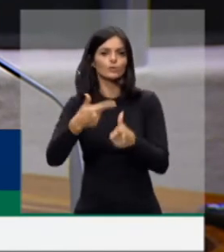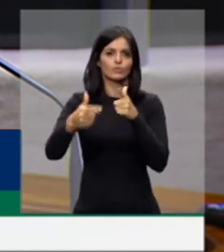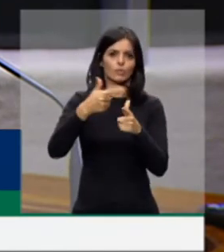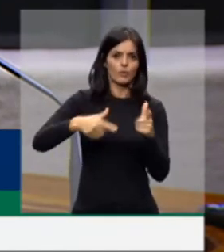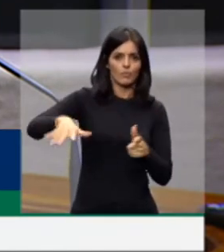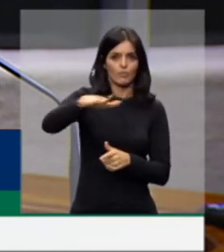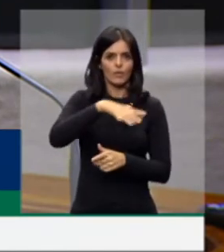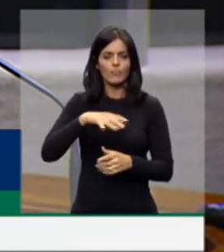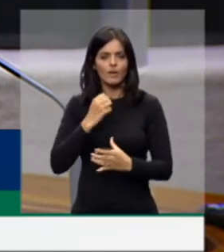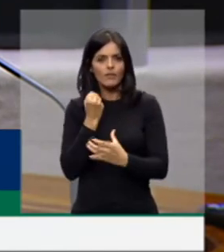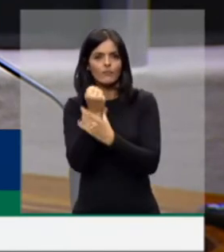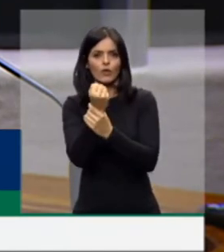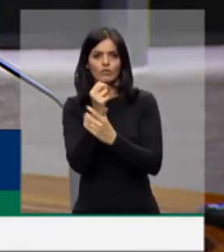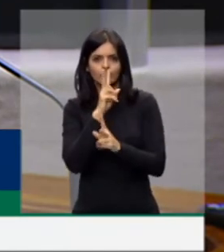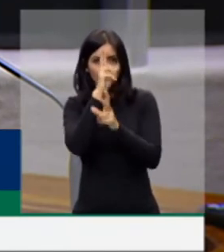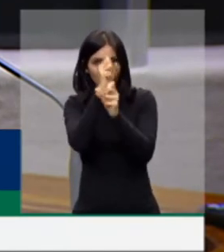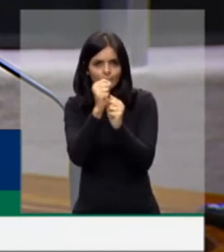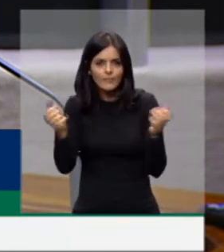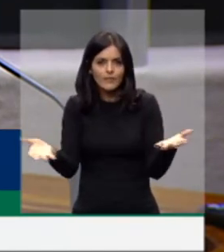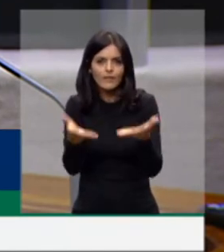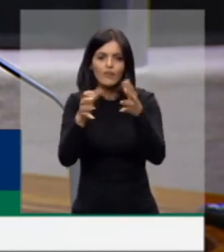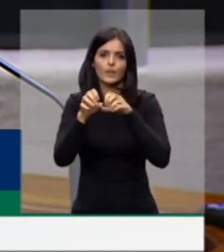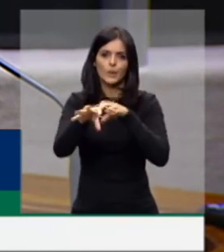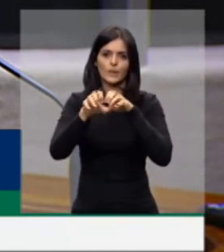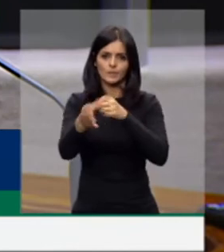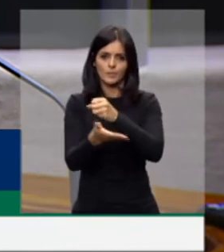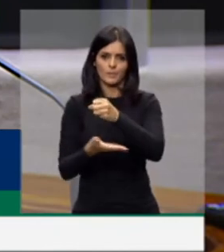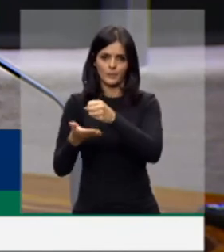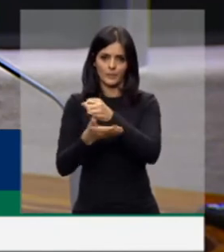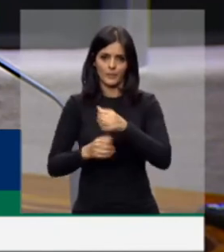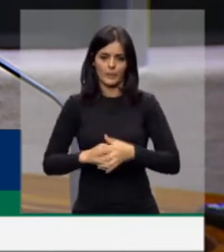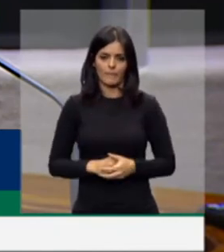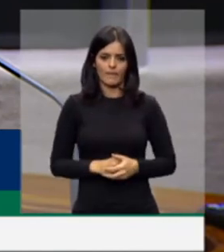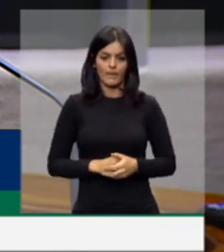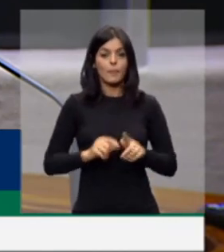BRASILEIRA UM NOVO FUNDEB QUE DE FATO ATENDA AS NECESSIDADES DA AMPLIAÇÃO E DO FORTALECIMENTO DA EDUCAÇÃO